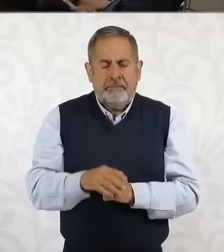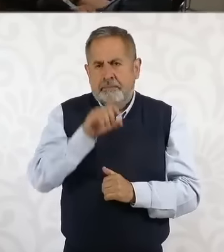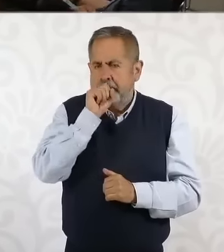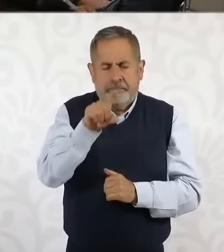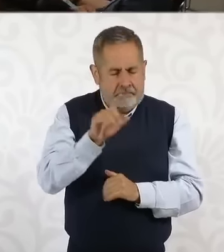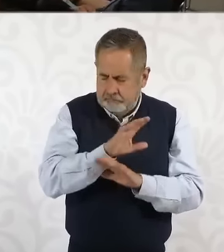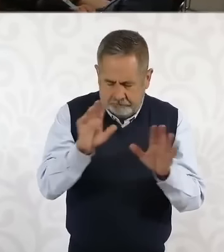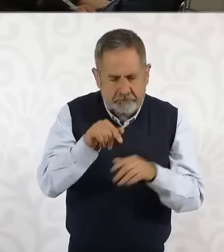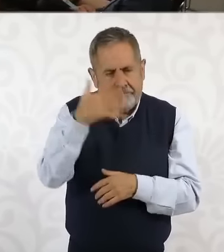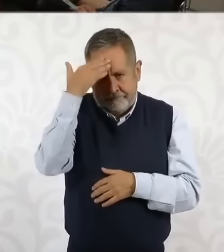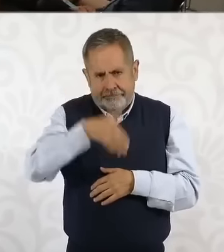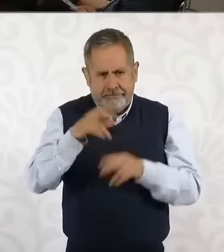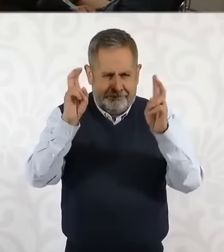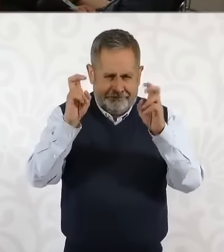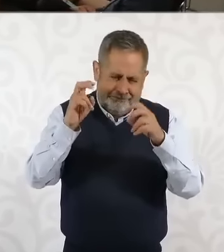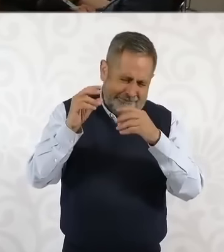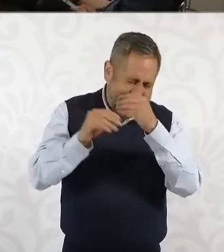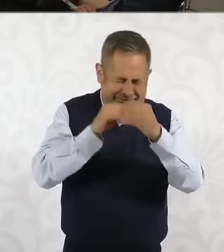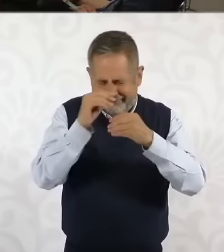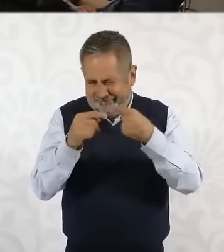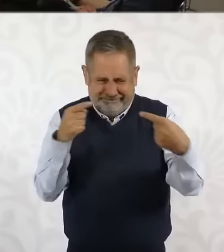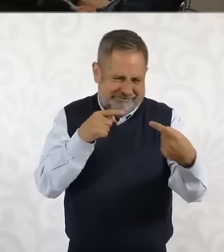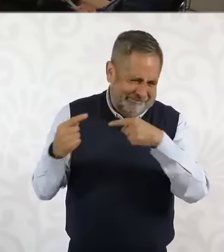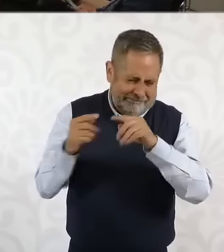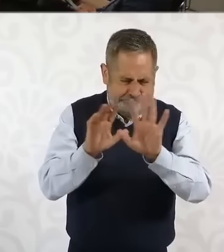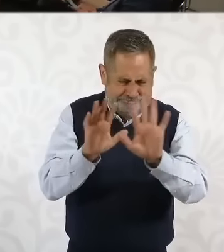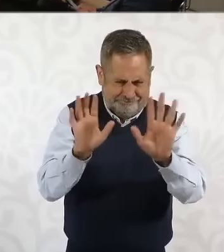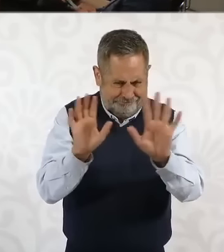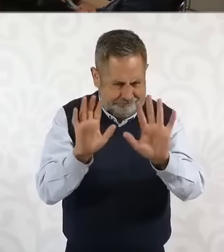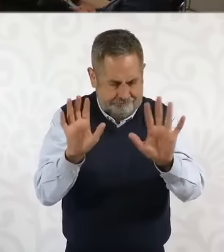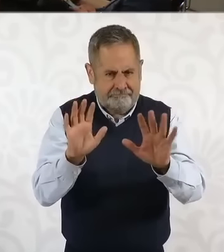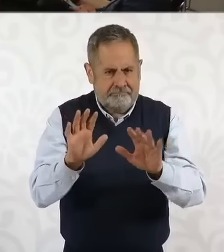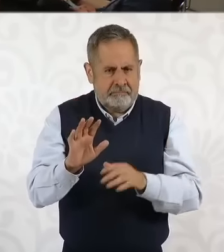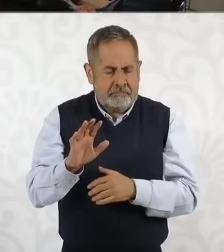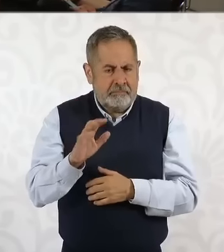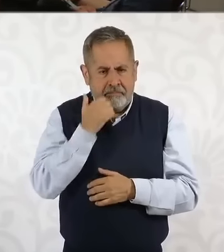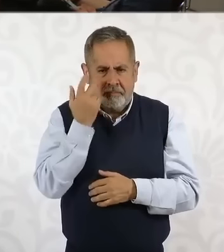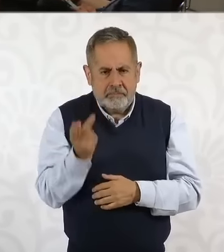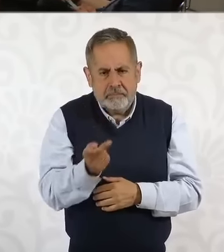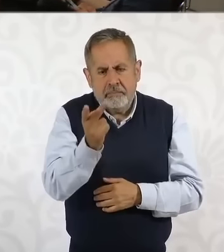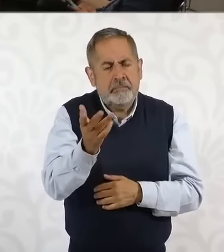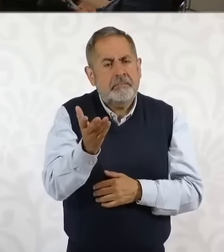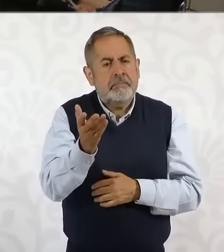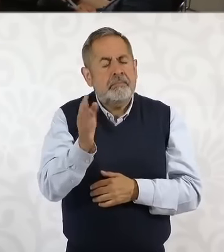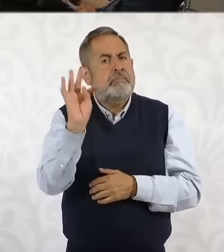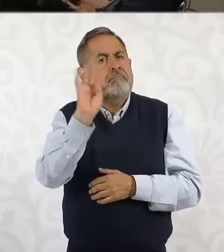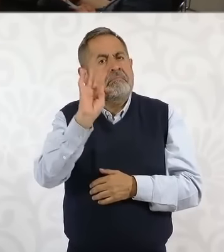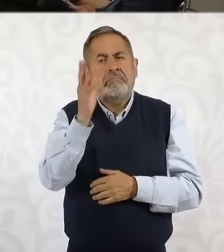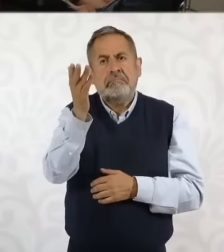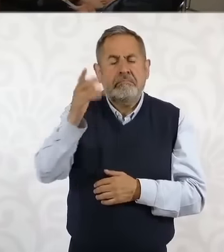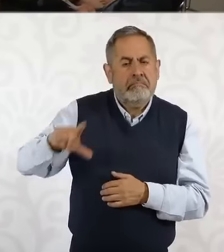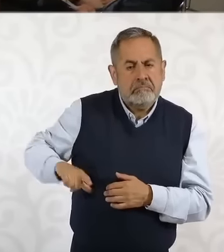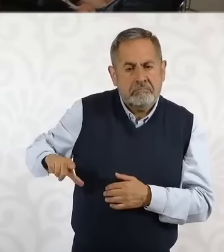sé que es un tema que puede generar también mucha discusión le le plantearía si el gobierno estaría